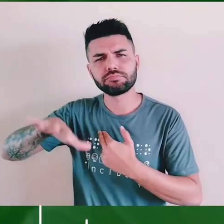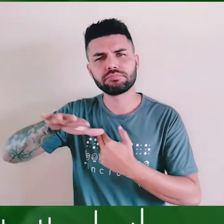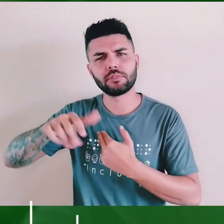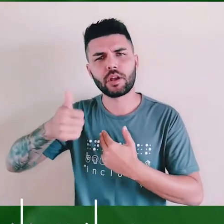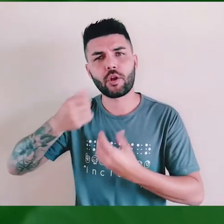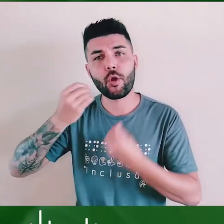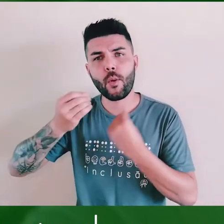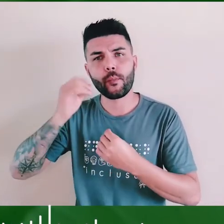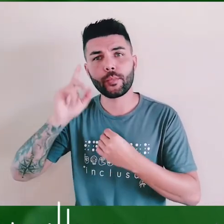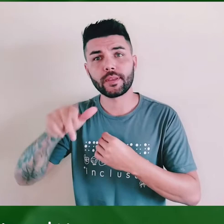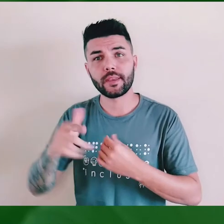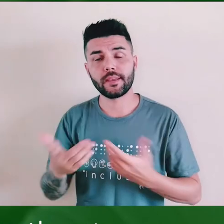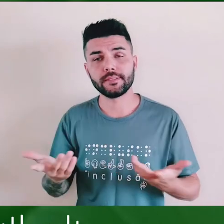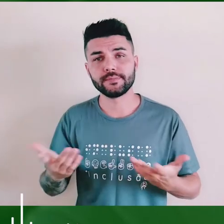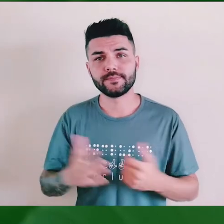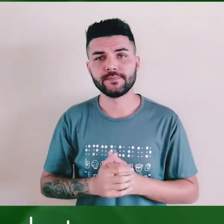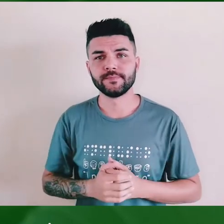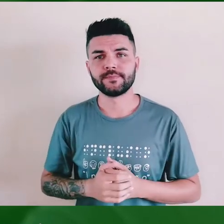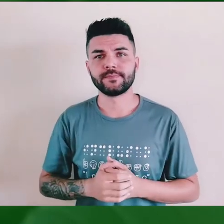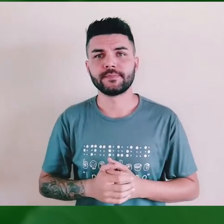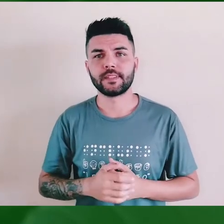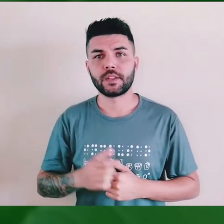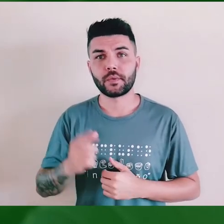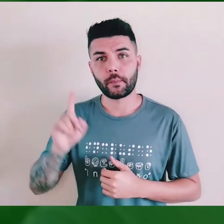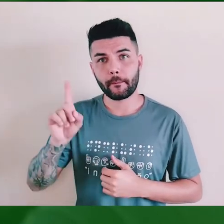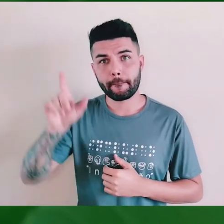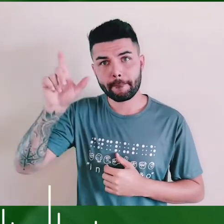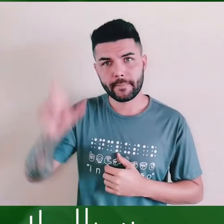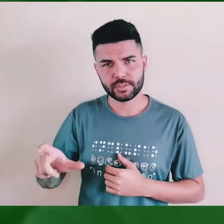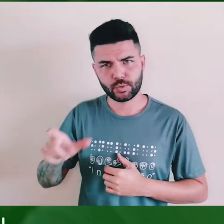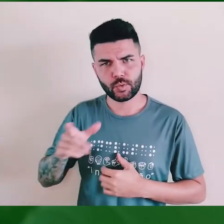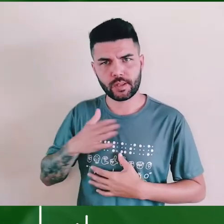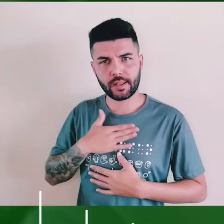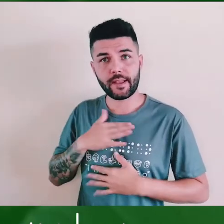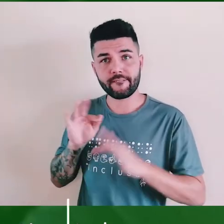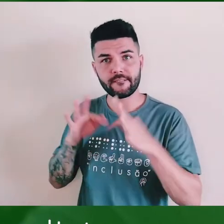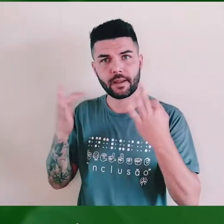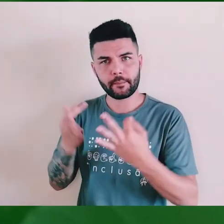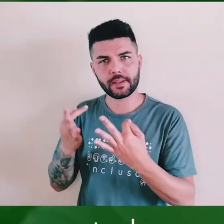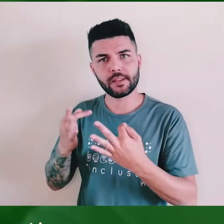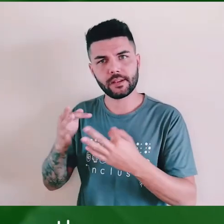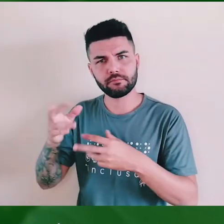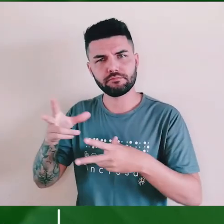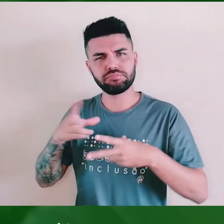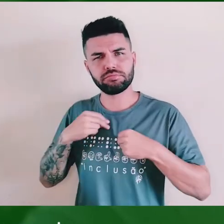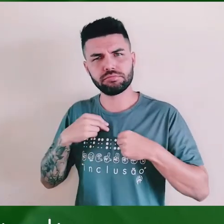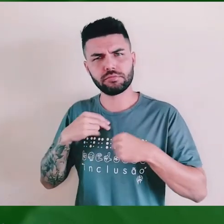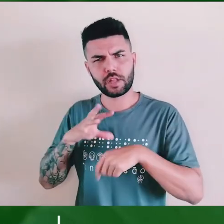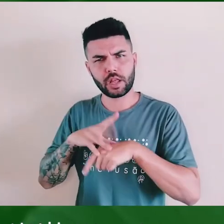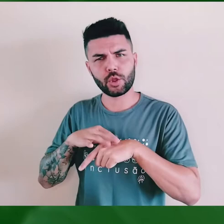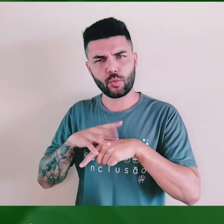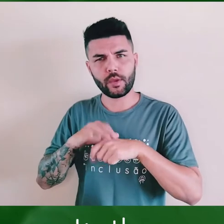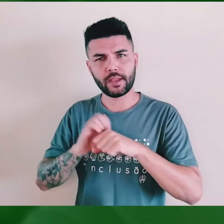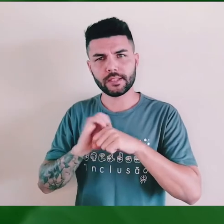Então, uma pessoa da minha família pegou Corona Vírus e a gente ficou preocupado em